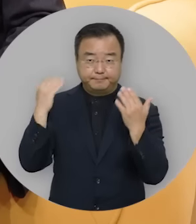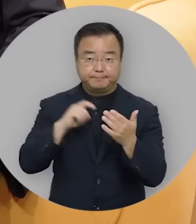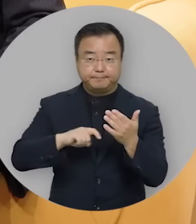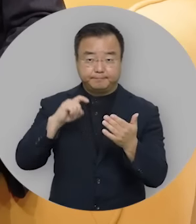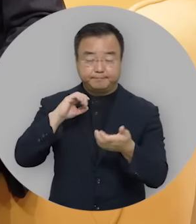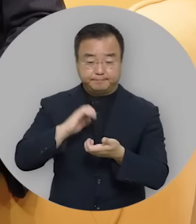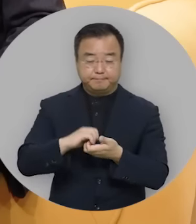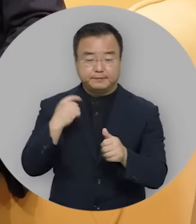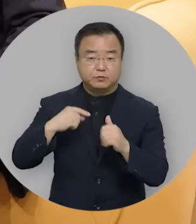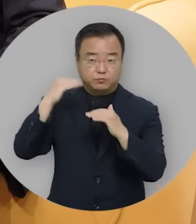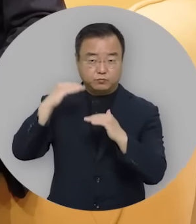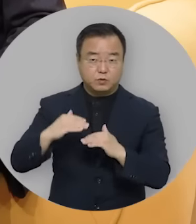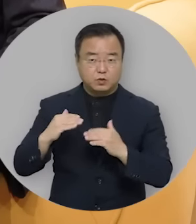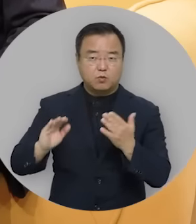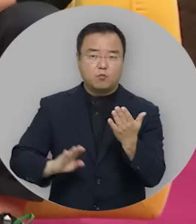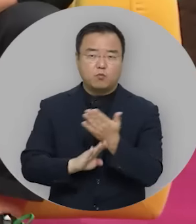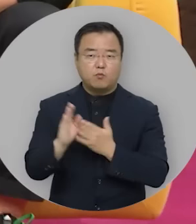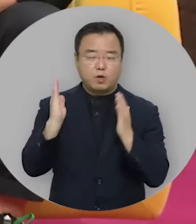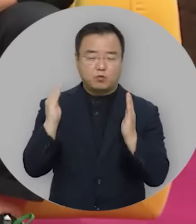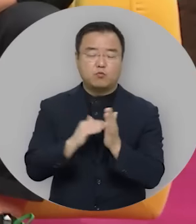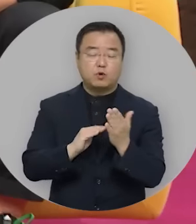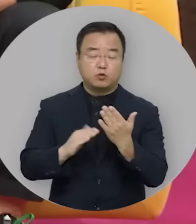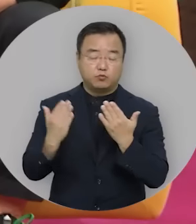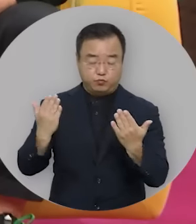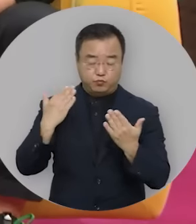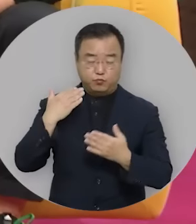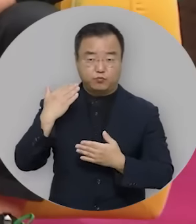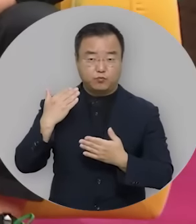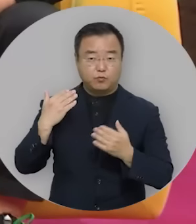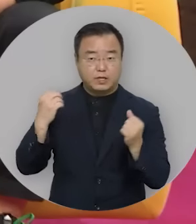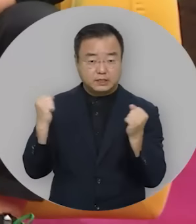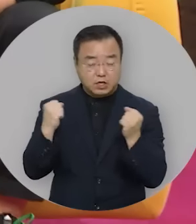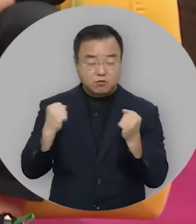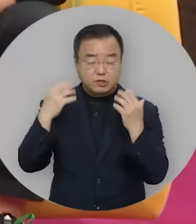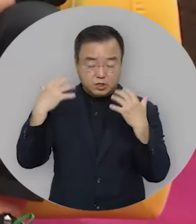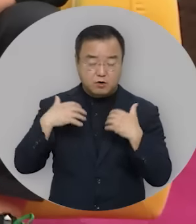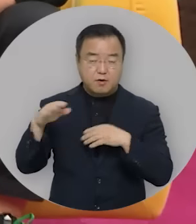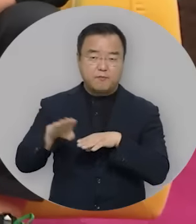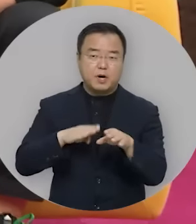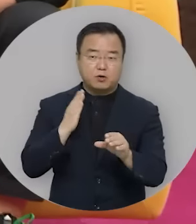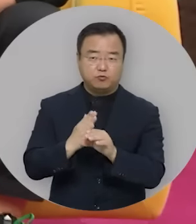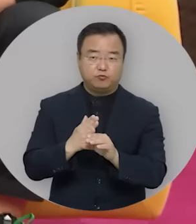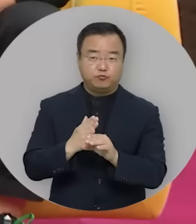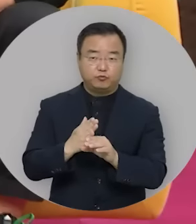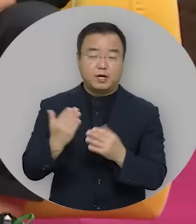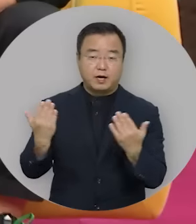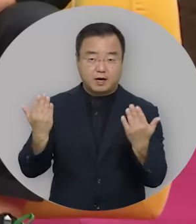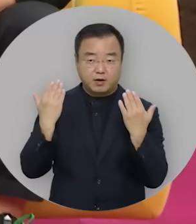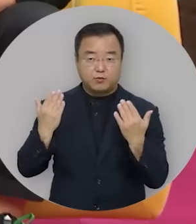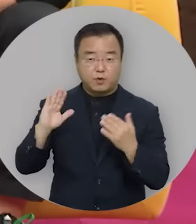정규 교육 과정이 아니더라도 방과후 학교 그리고 겨울방학과 여름방학 계절제 학교 그리고 또 요즘에는